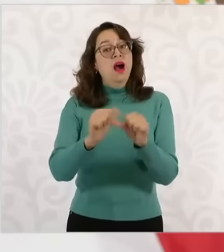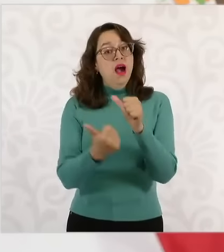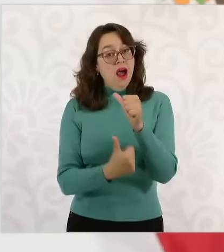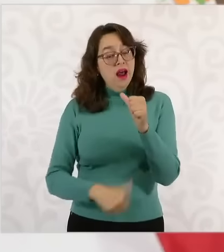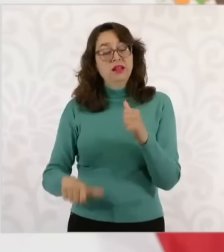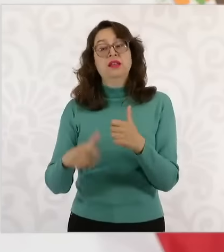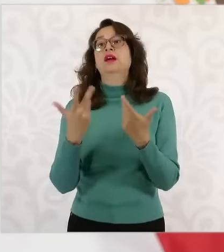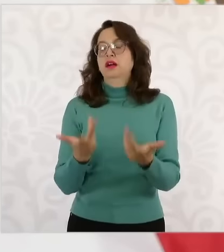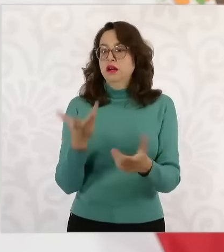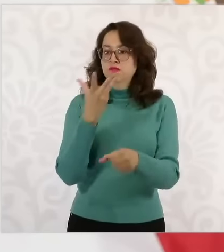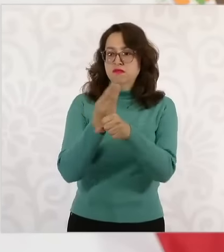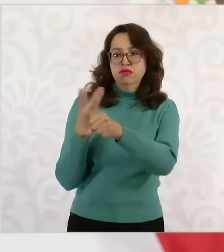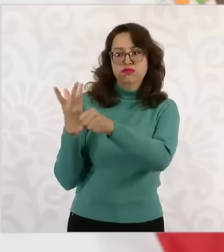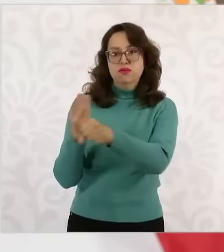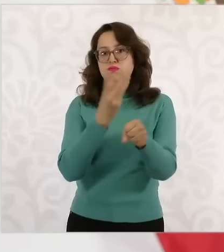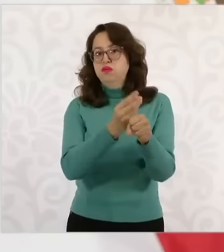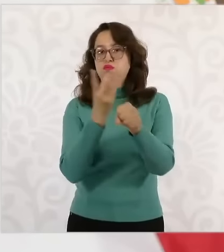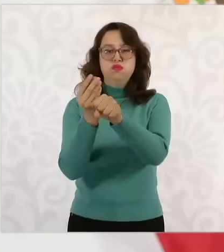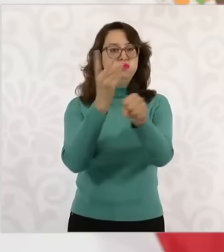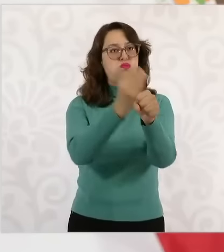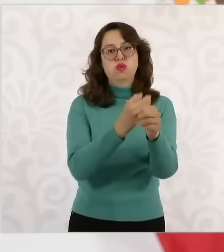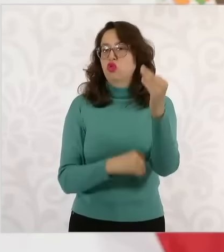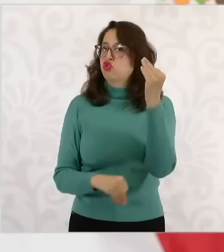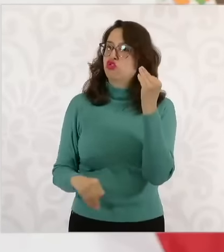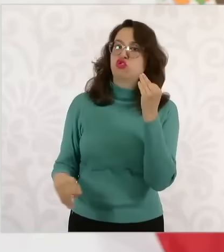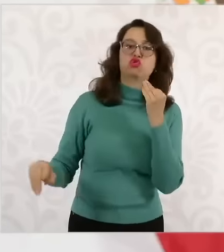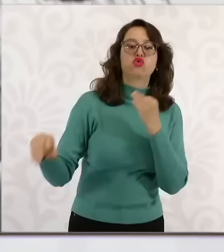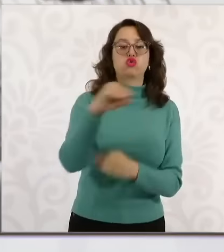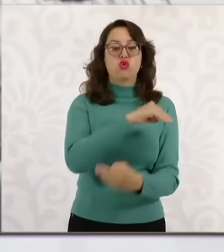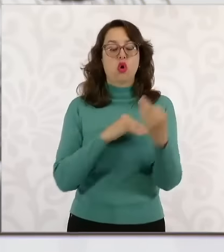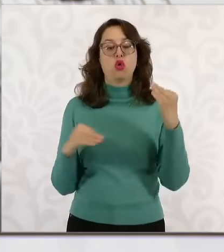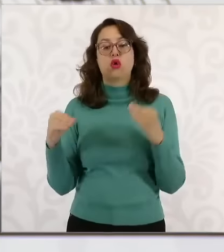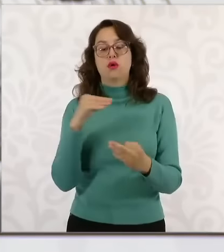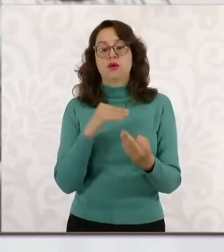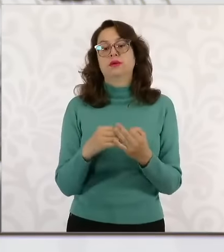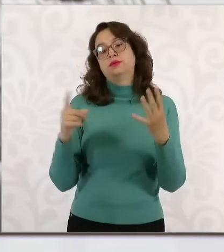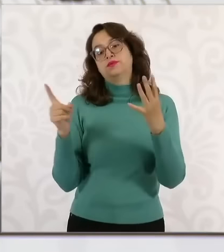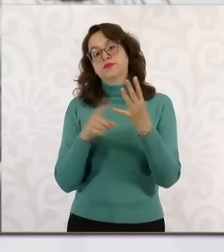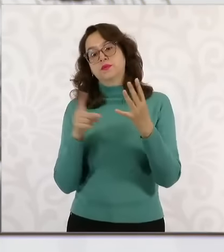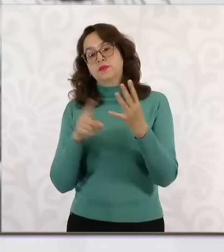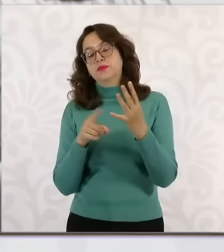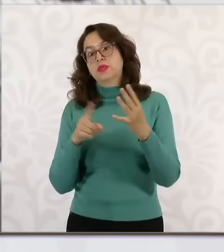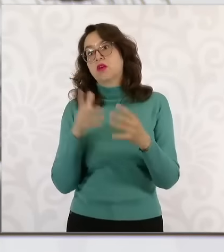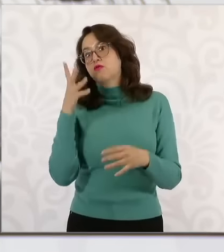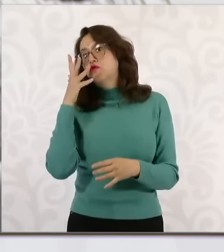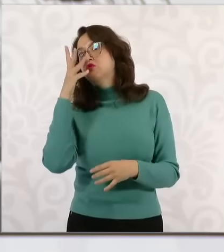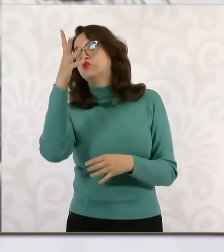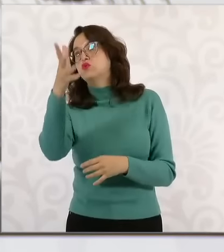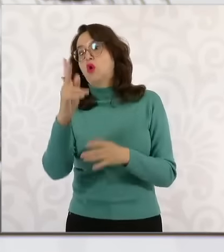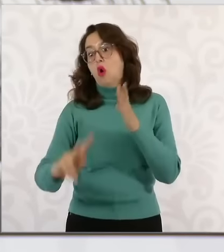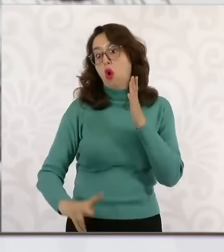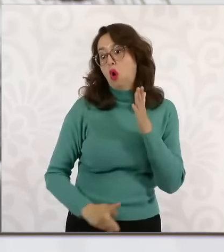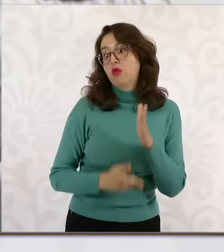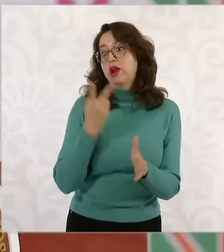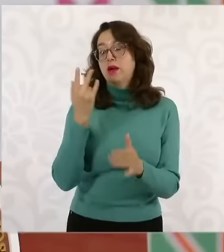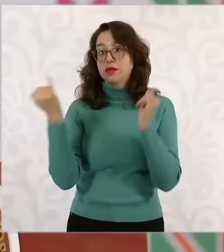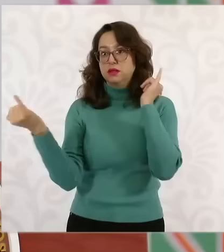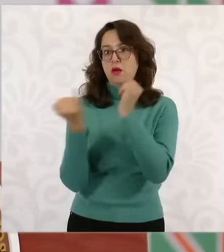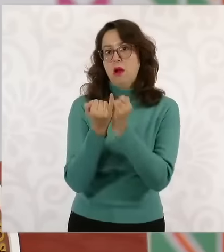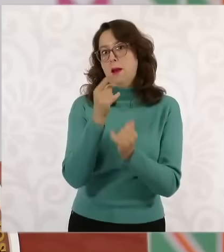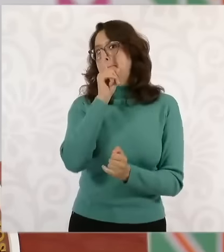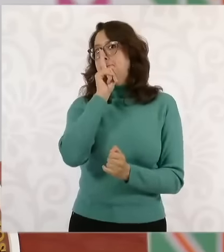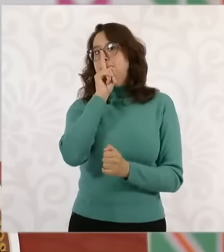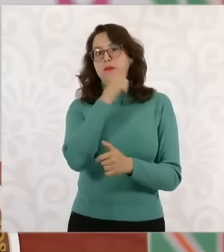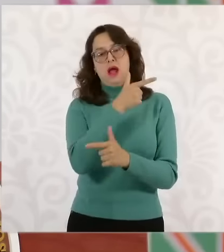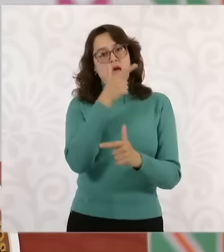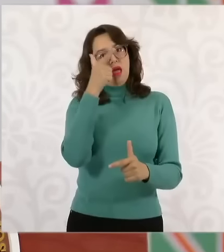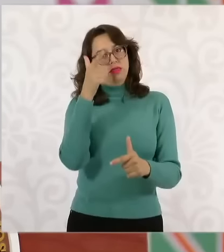pues todo el fortalecimiento con la comunidad científica de los pronósticos para fortalecer el